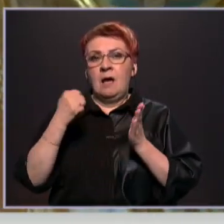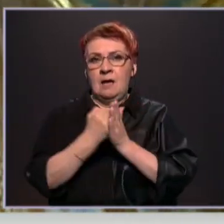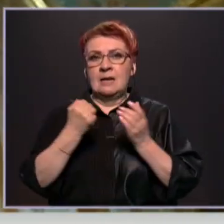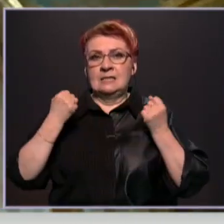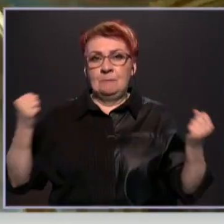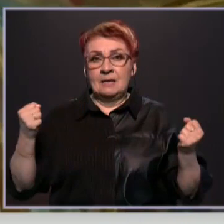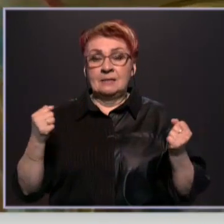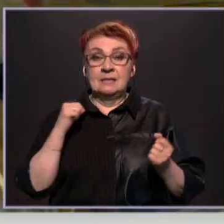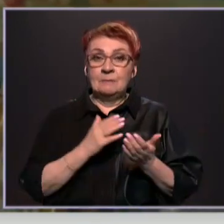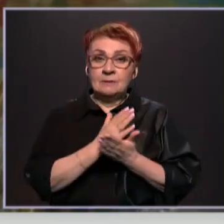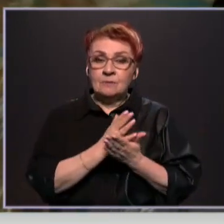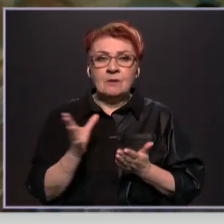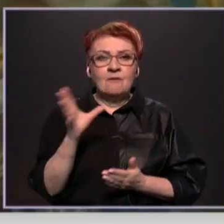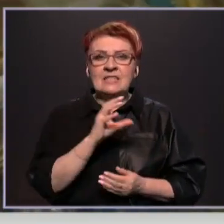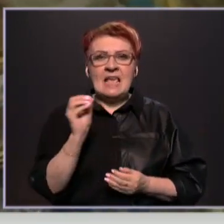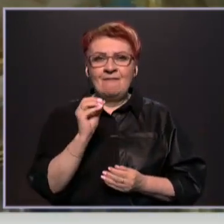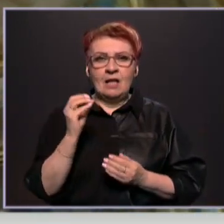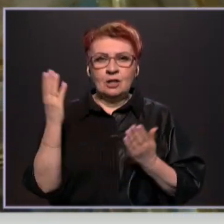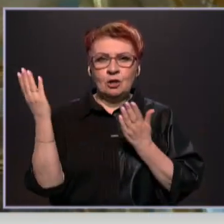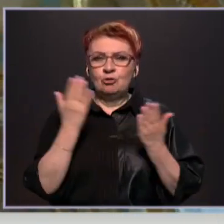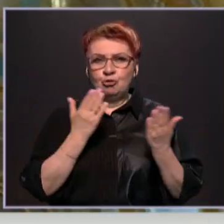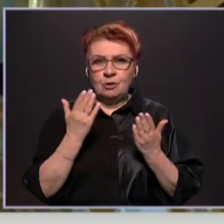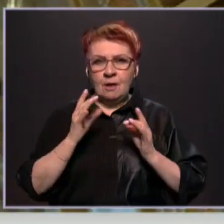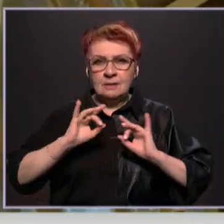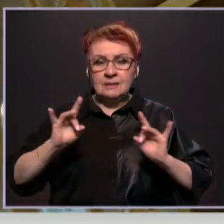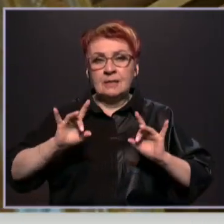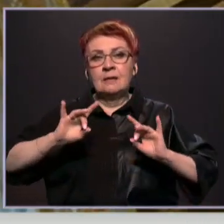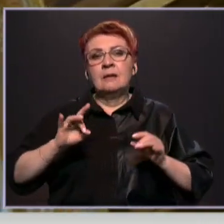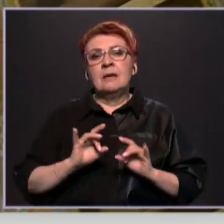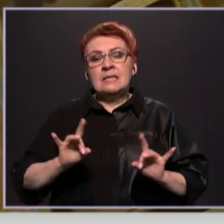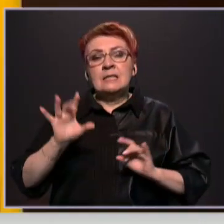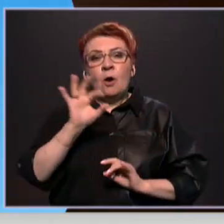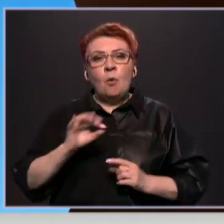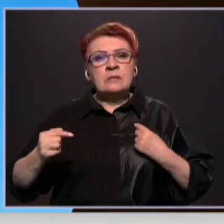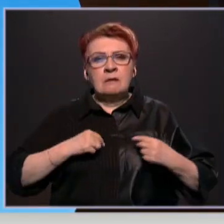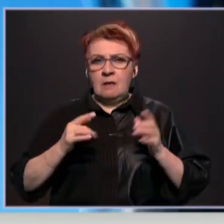довольно просто читаются все Евангелие которые рассказывают о страданиях Христа и причем отрывки